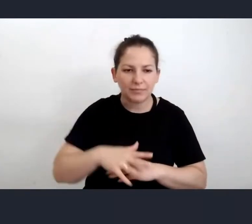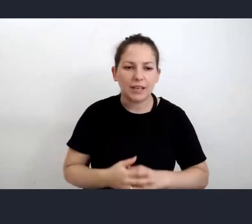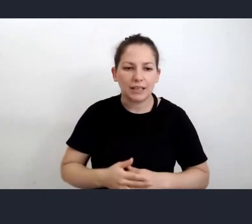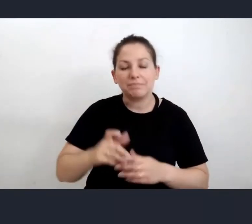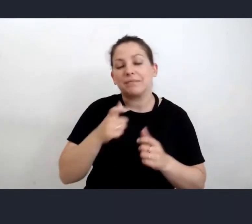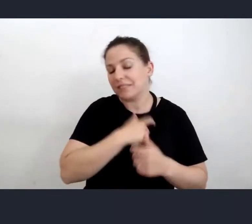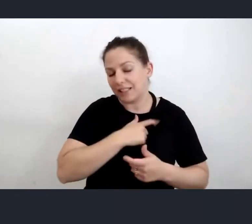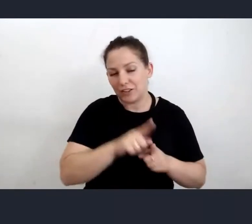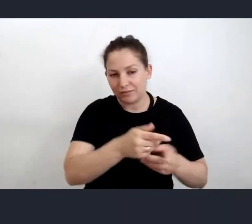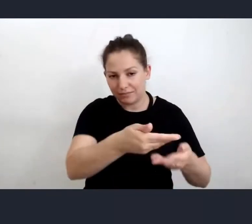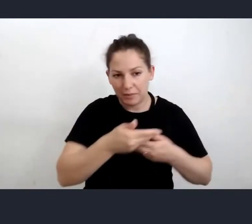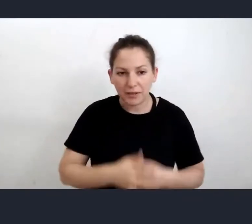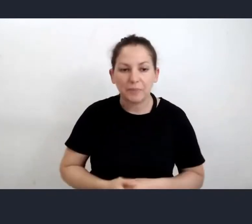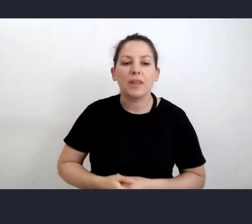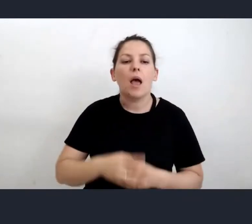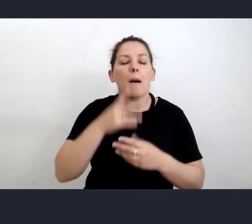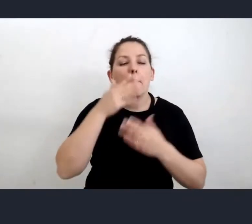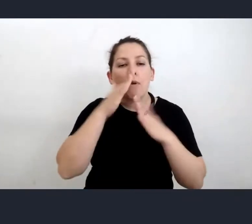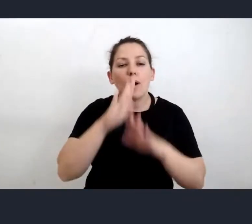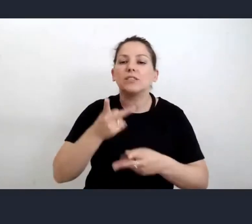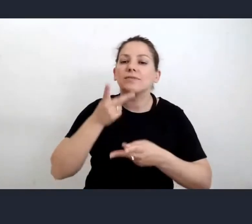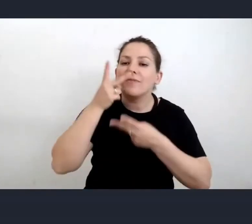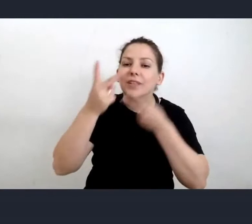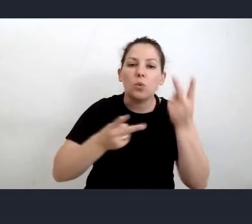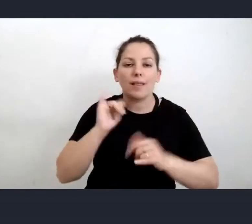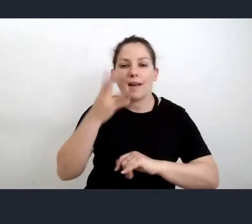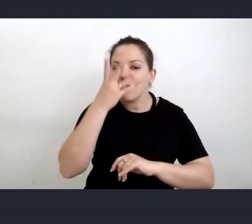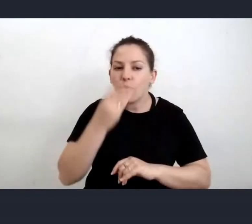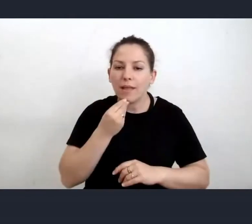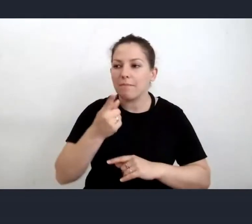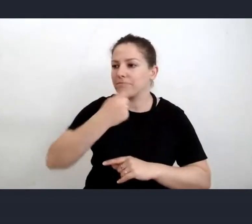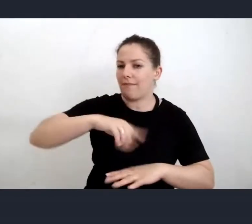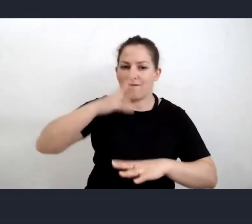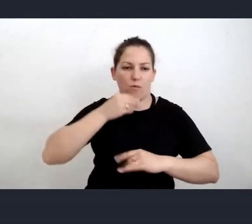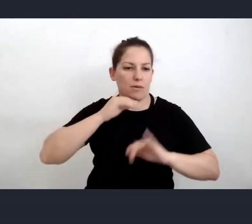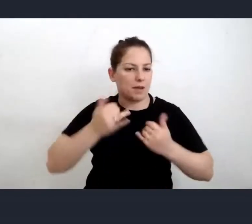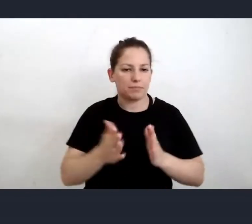Ale żeby pokazać wizualnie, gdzie się znajdujemy, jak wyglądamy, to poprosiłbym tutaj kolegów